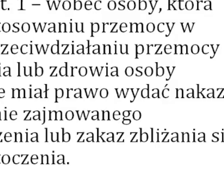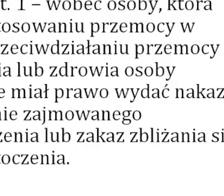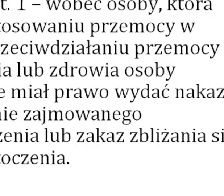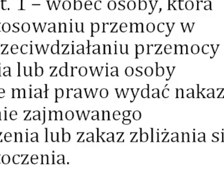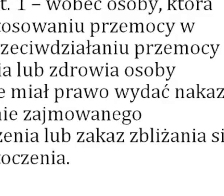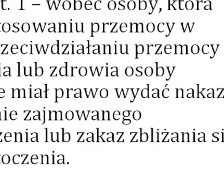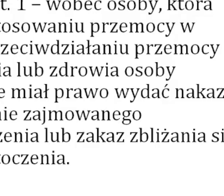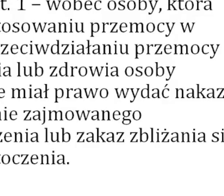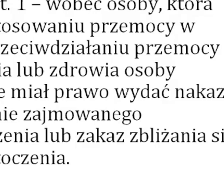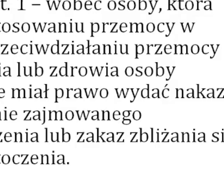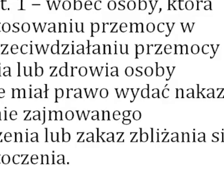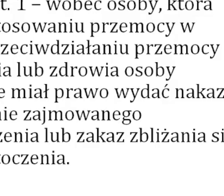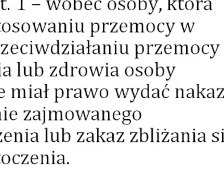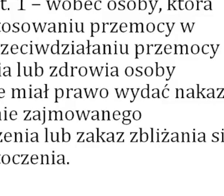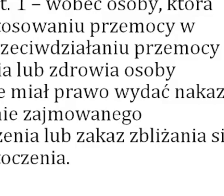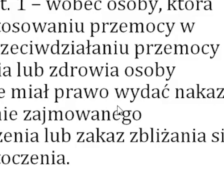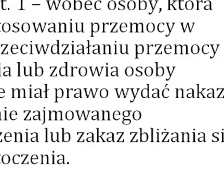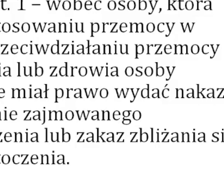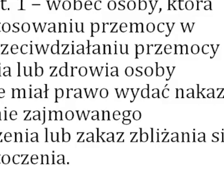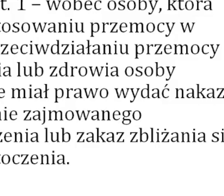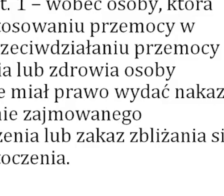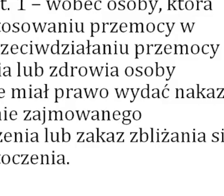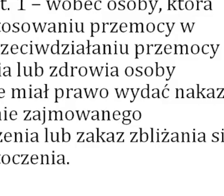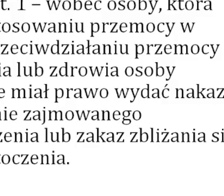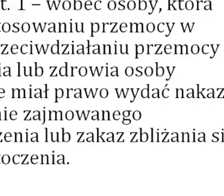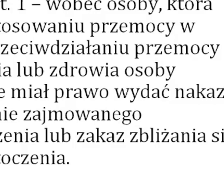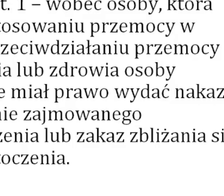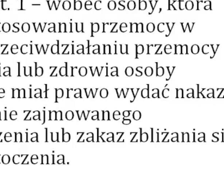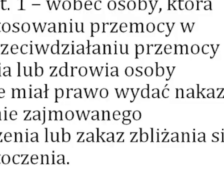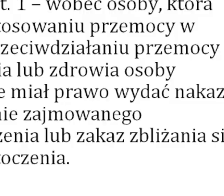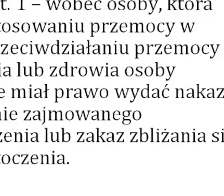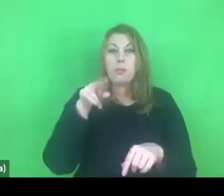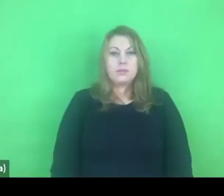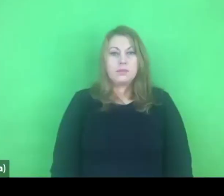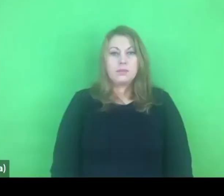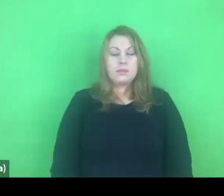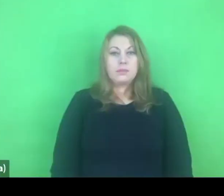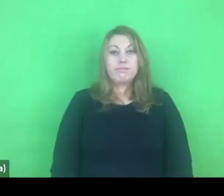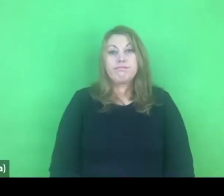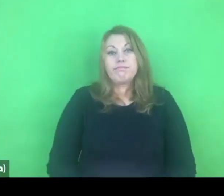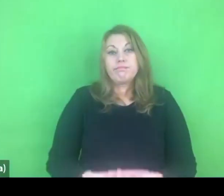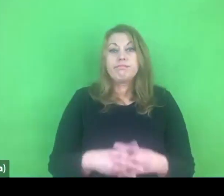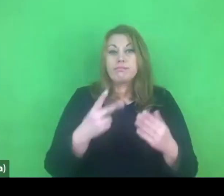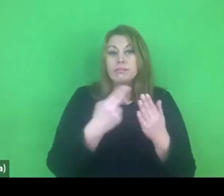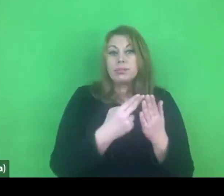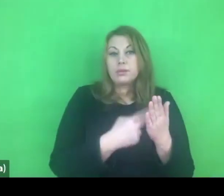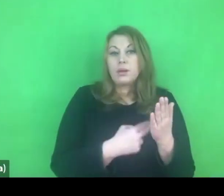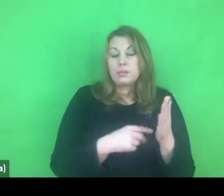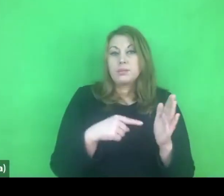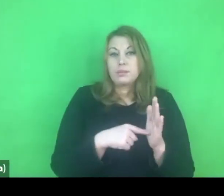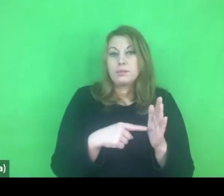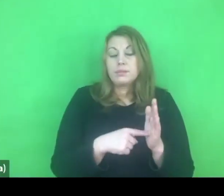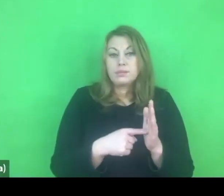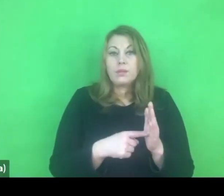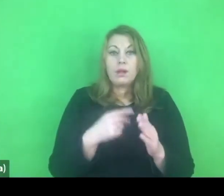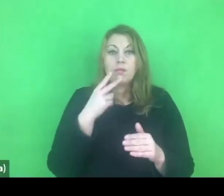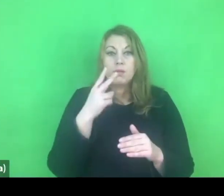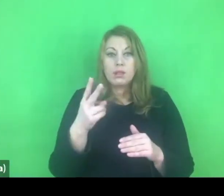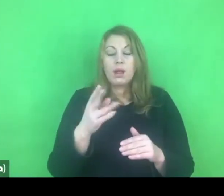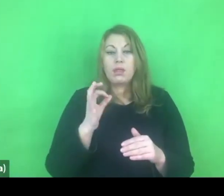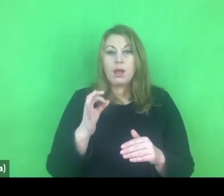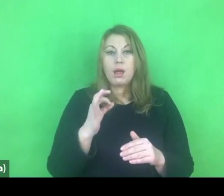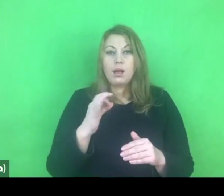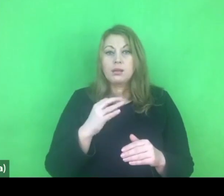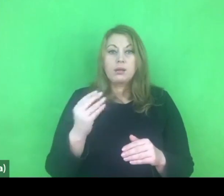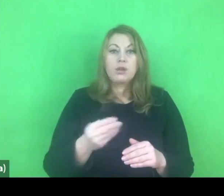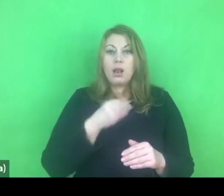Można powiedzieć, że jest to milowy krok jeśli chodzi o zapewnienie bezpieczeństwa osobom doświadczającym przemocy.